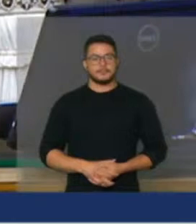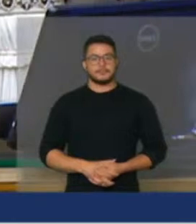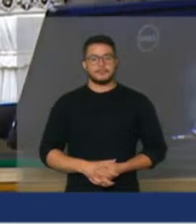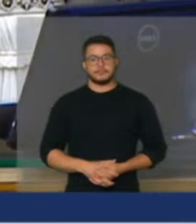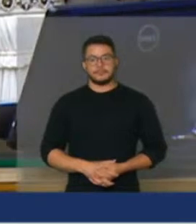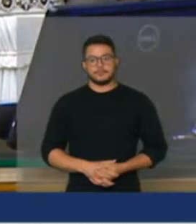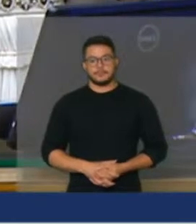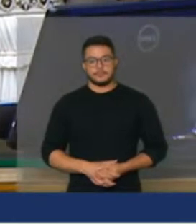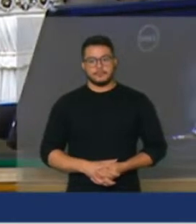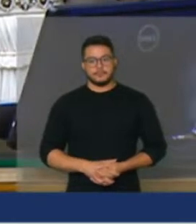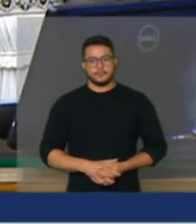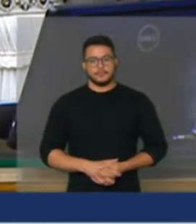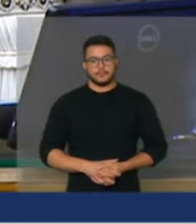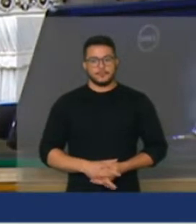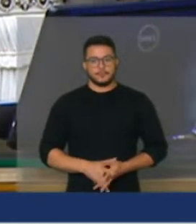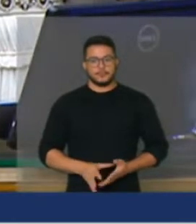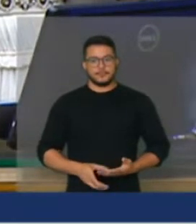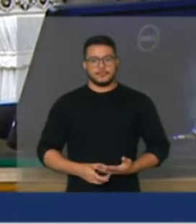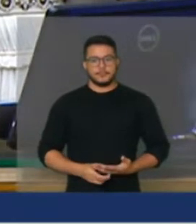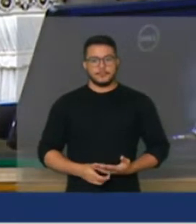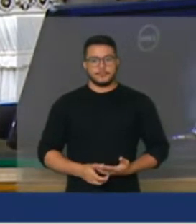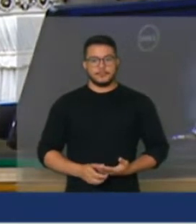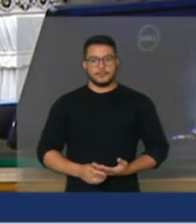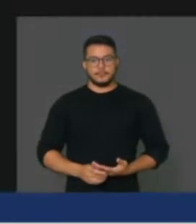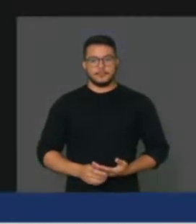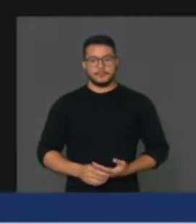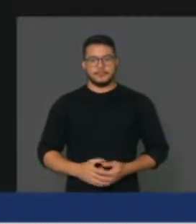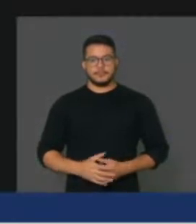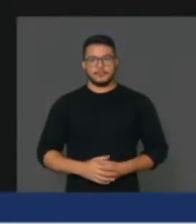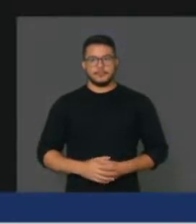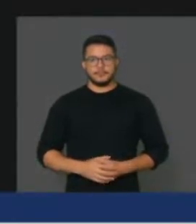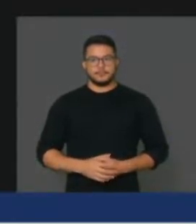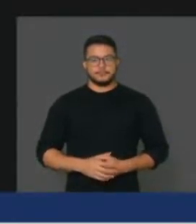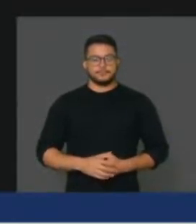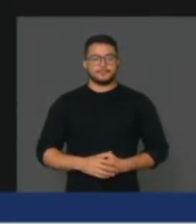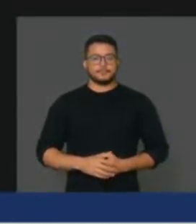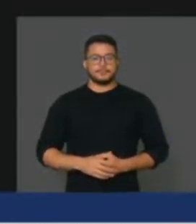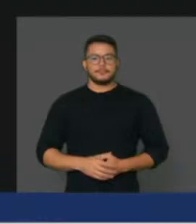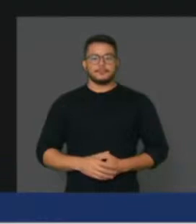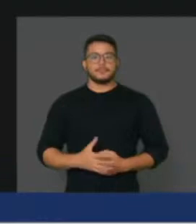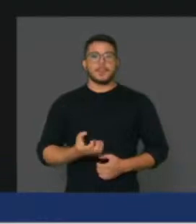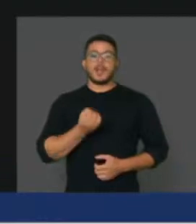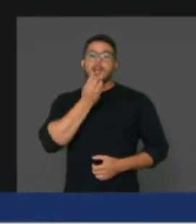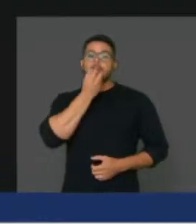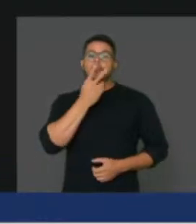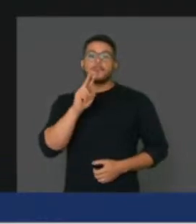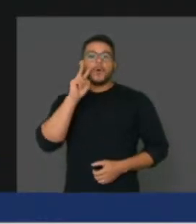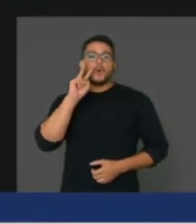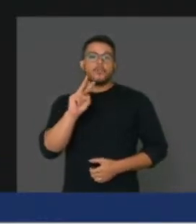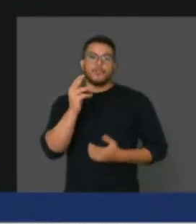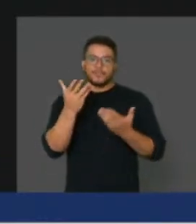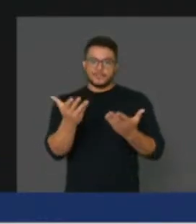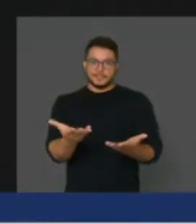DESLIGADO. V.EXA. LIGUE O MICROFONE, UMA ALEGRIA LHE VER LHE VER BEM, OUVIU DEPUTADO. [DEPUTADO]: ALEGRIA DE VER PRESIDINDO ESSA SESSÃ